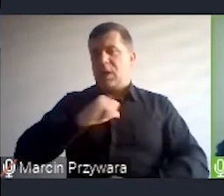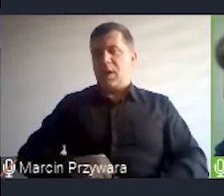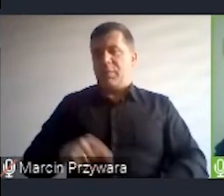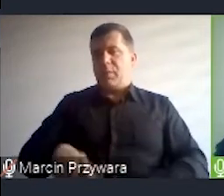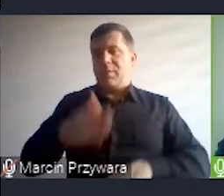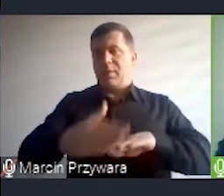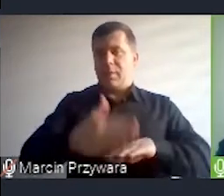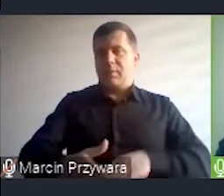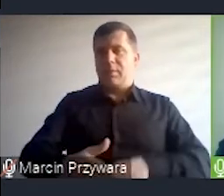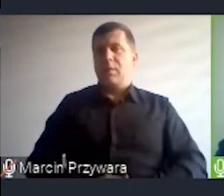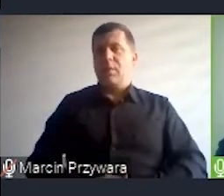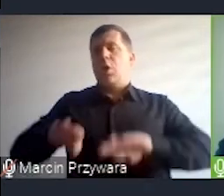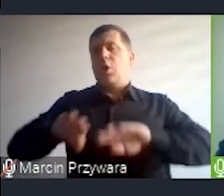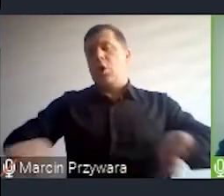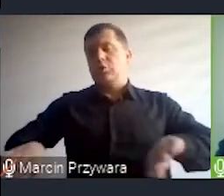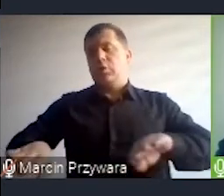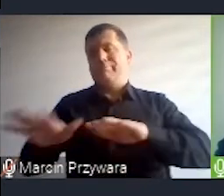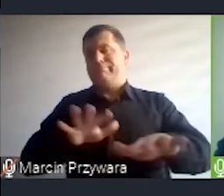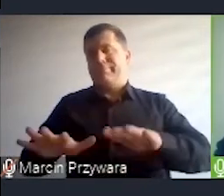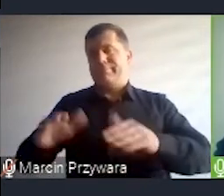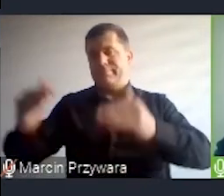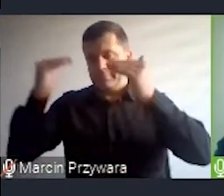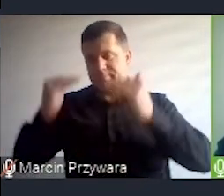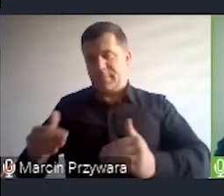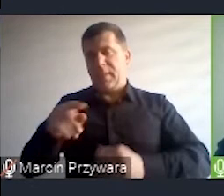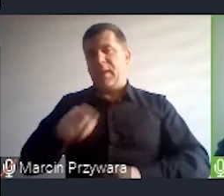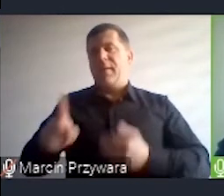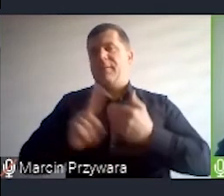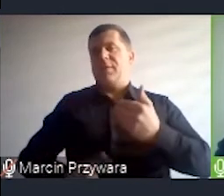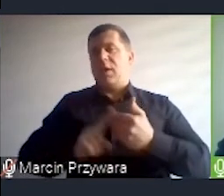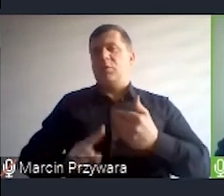a oddzielną pozycją na tej fakturze są wszystkie marże